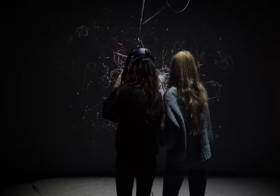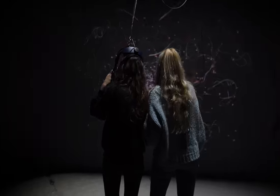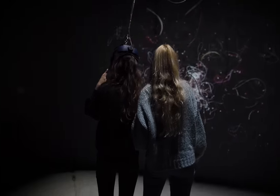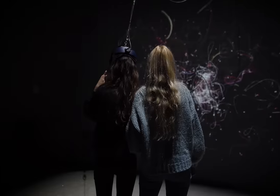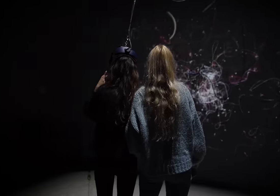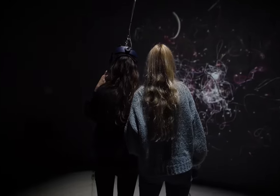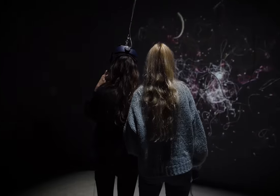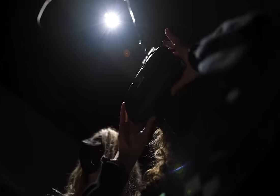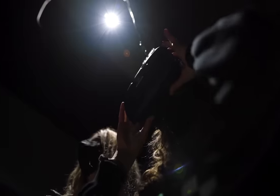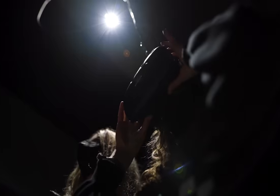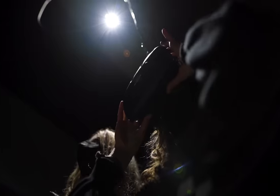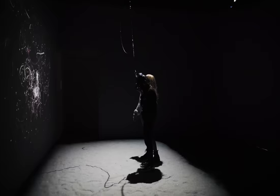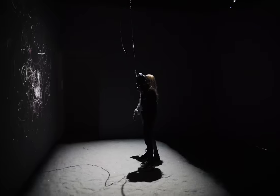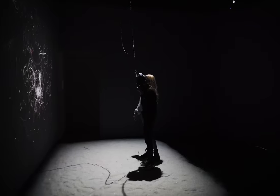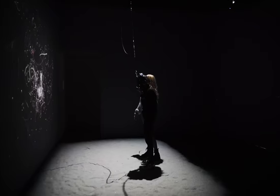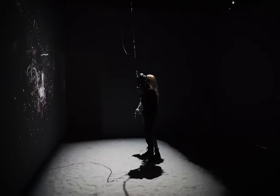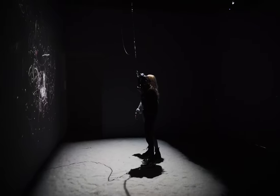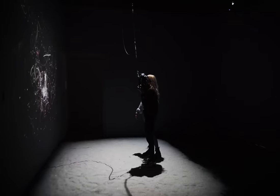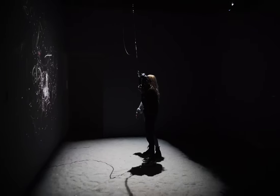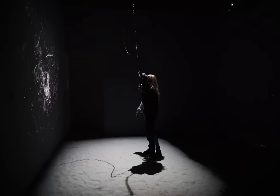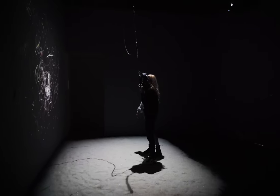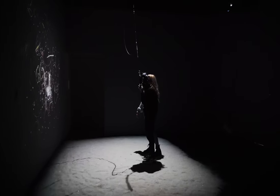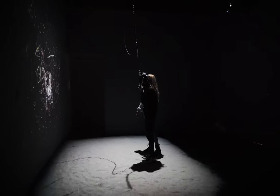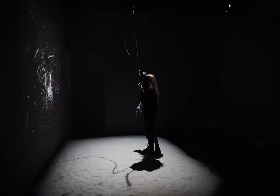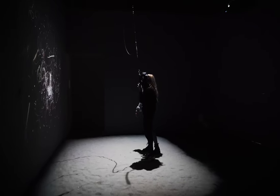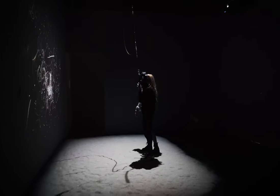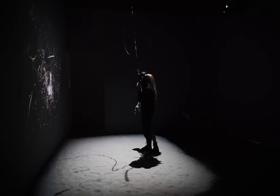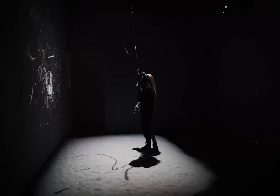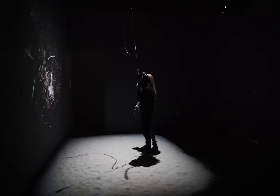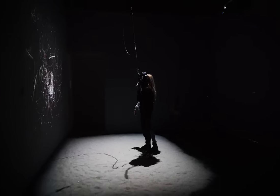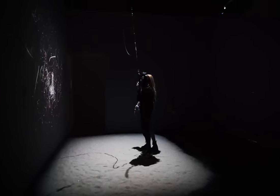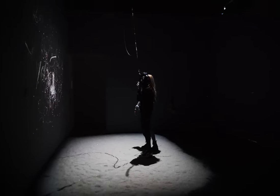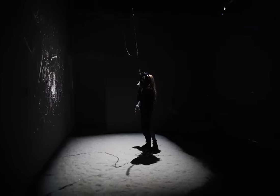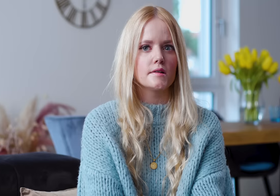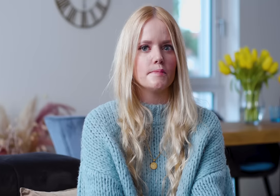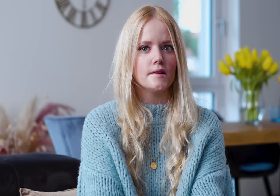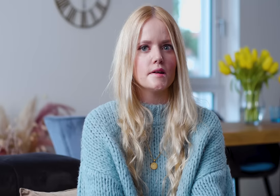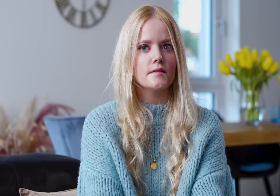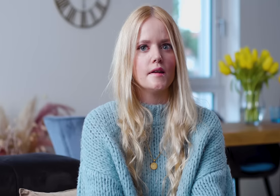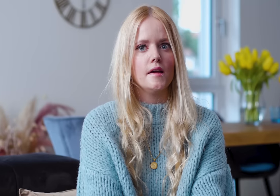bevor ich's richtig verstehe. (Dynamische Popmusik) Vier Jahre später